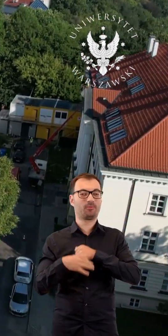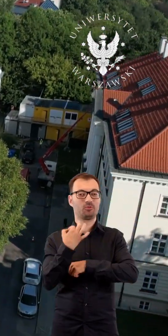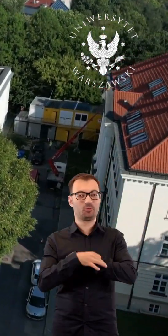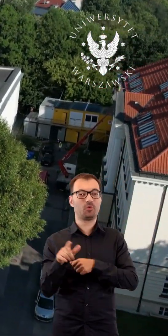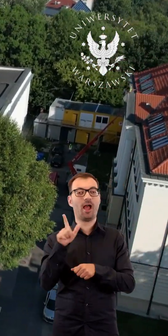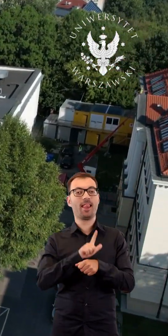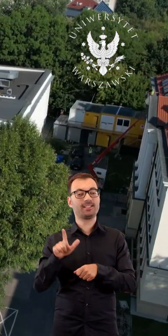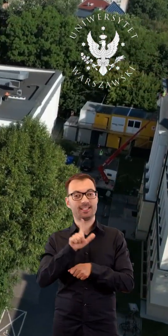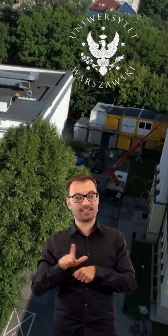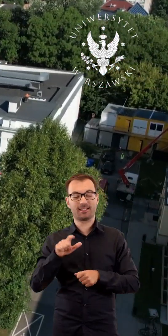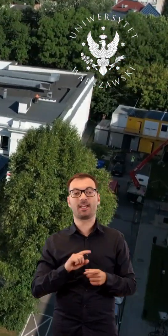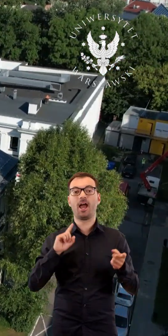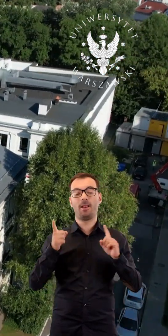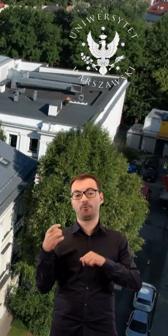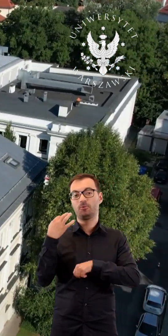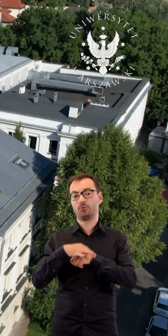lub jednolitych studiów magisterskich.